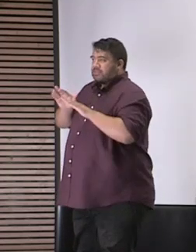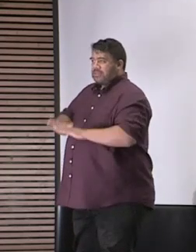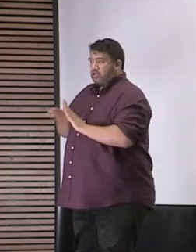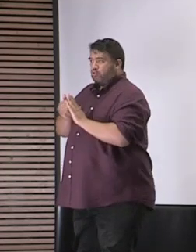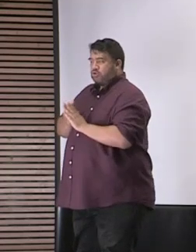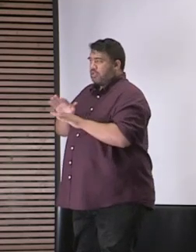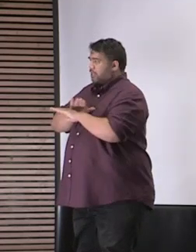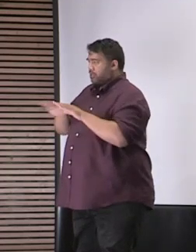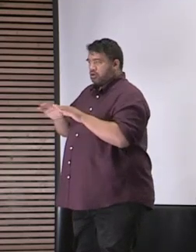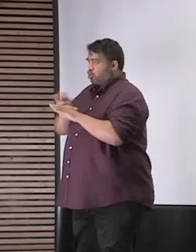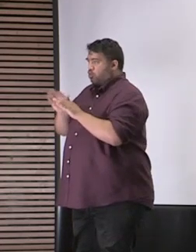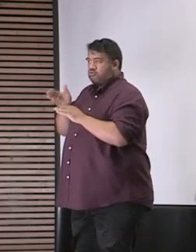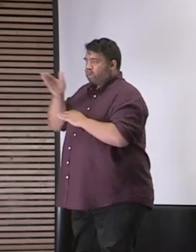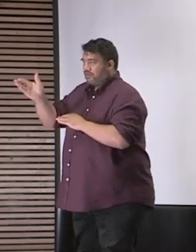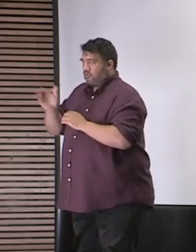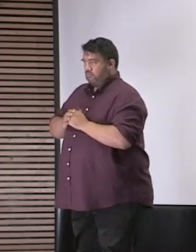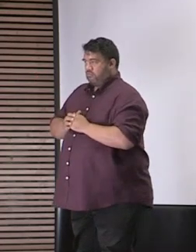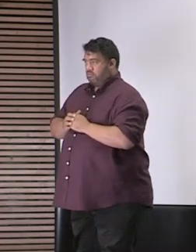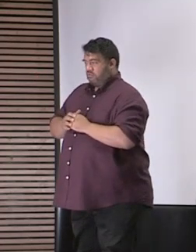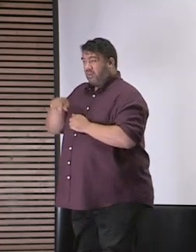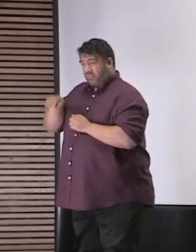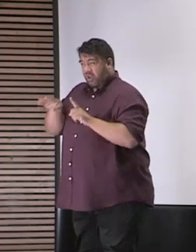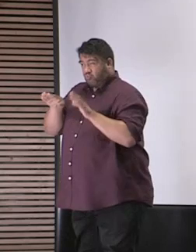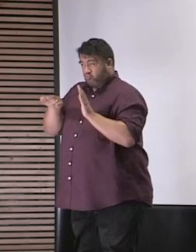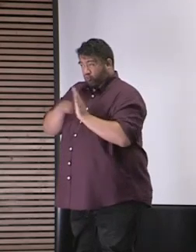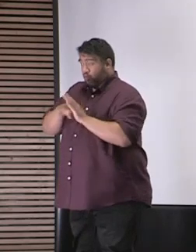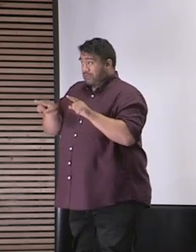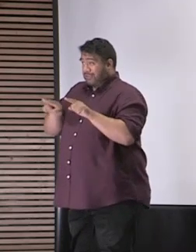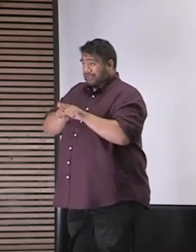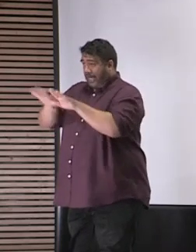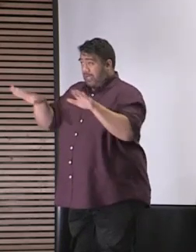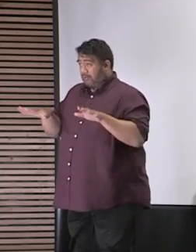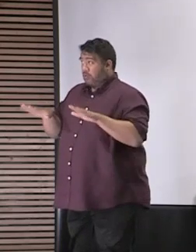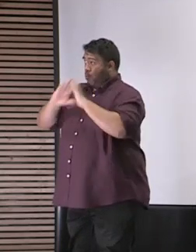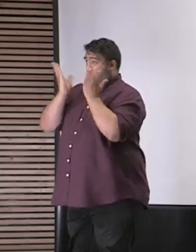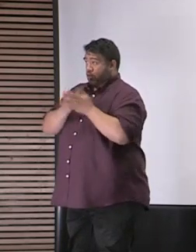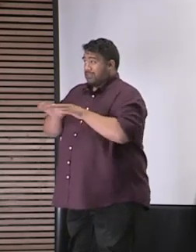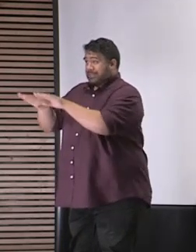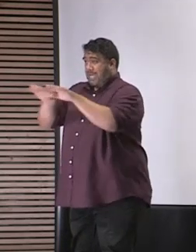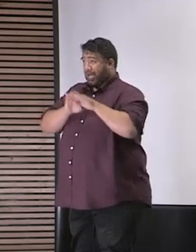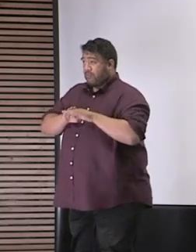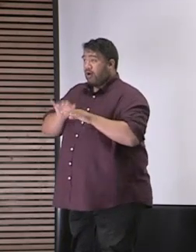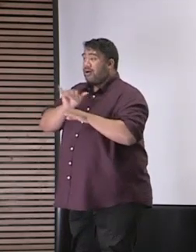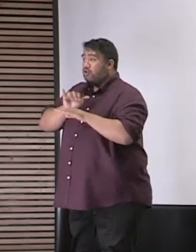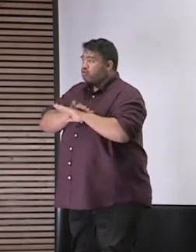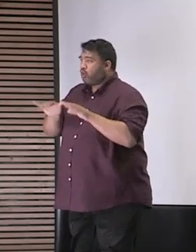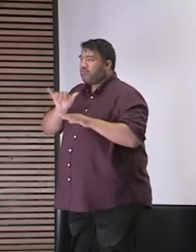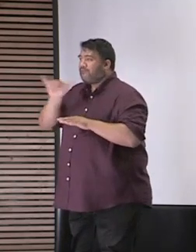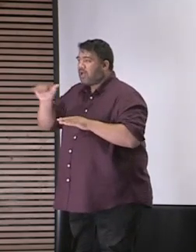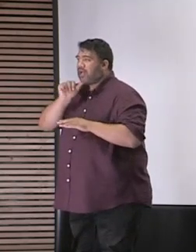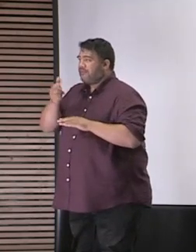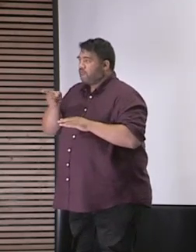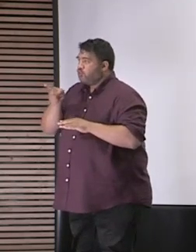específica sobre esto sin